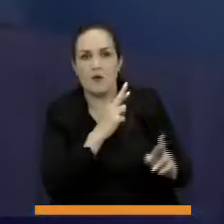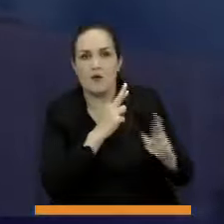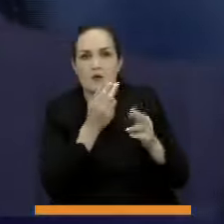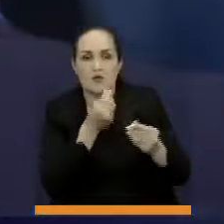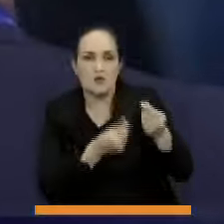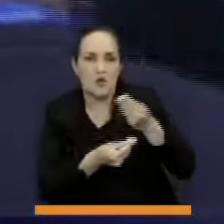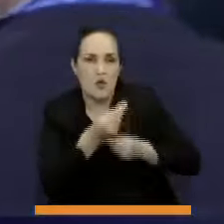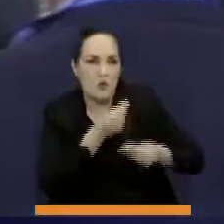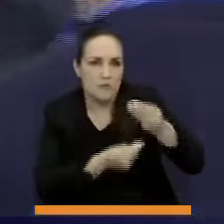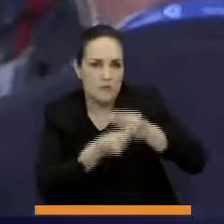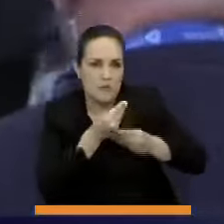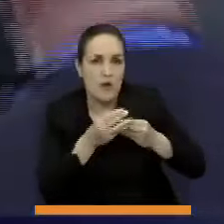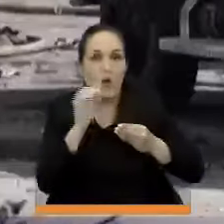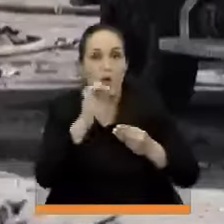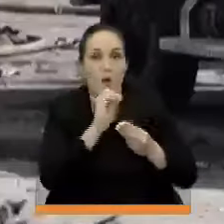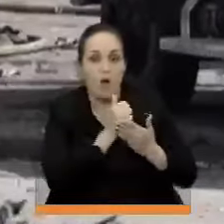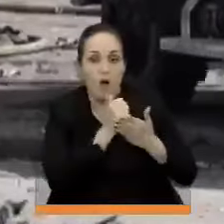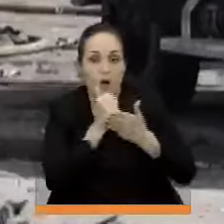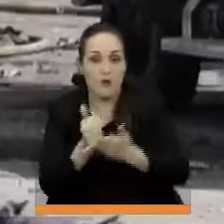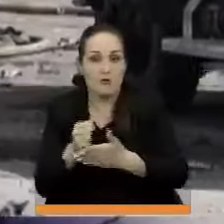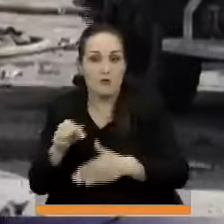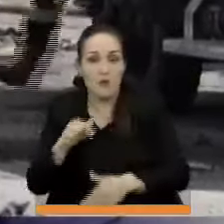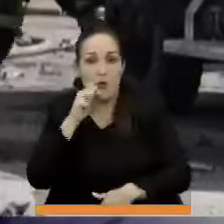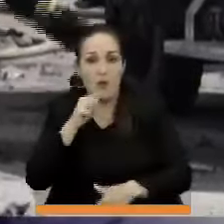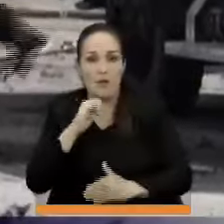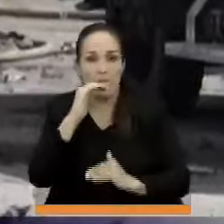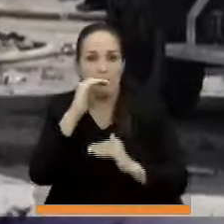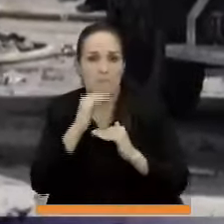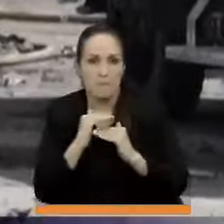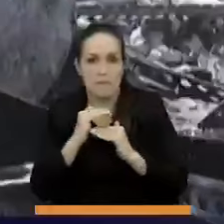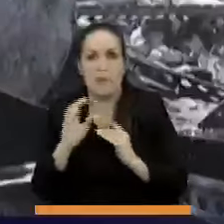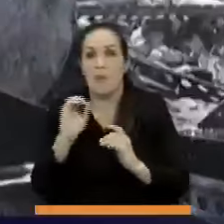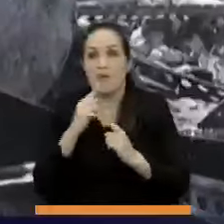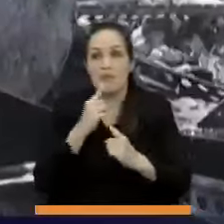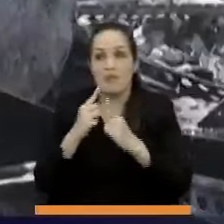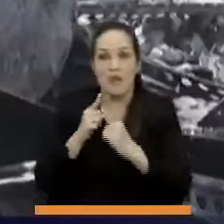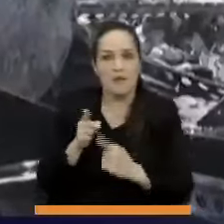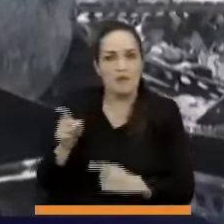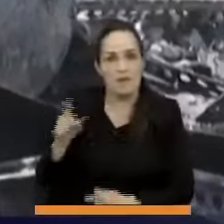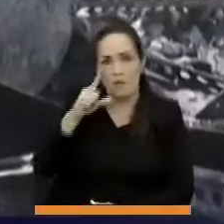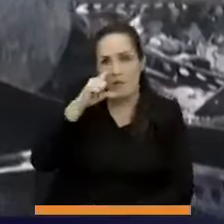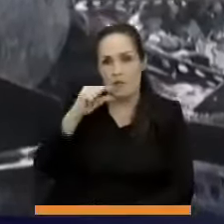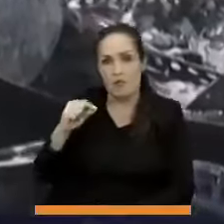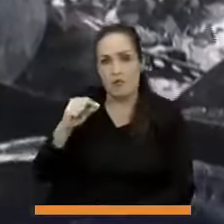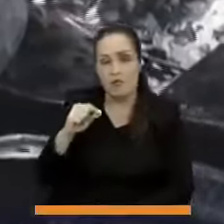HAY TENSIóN EN EUROPA CON EL RESPETOPOR POSIBLES CAMBIOS EN LAS RELACIONES COMERCIALE